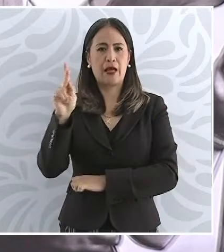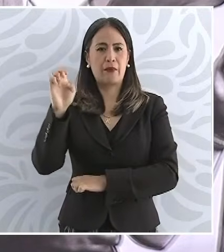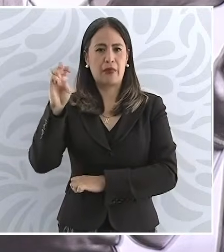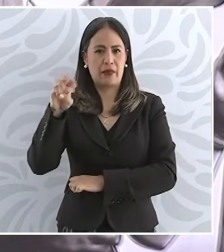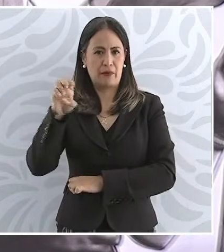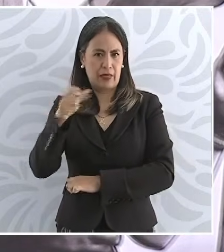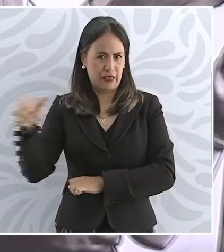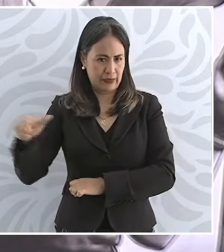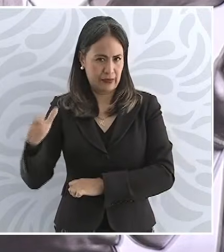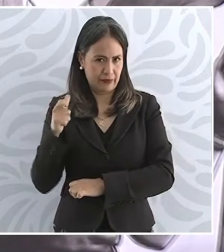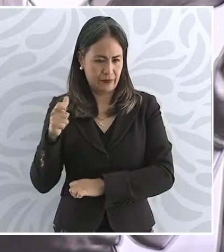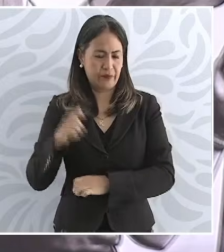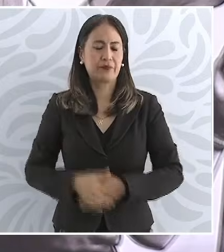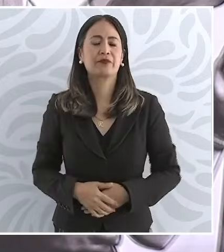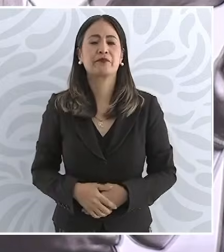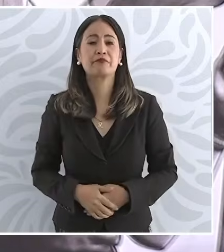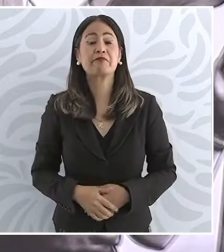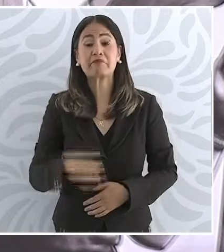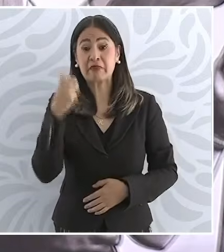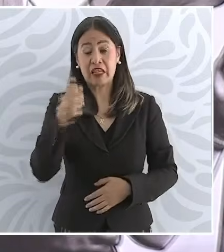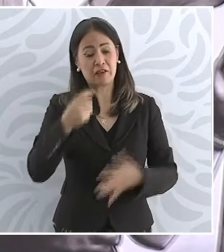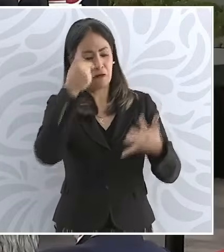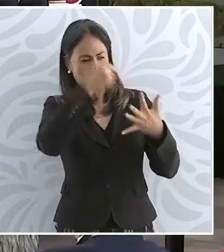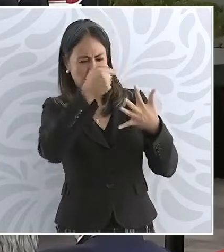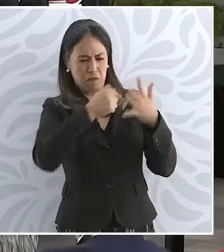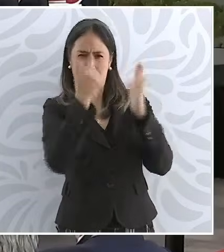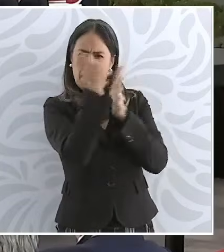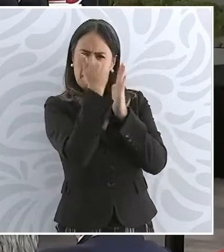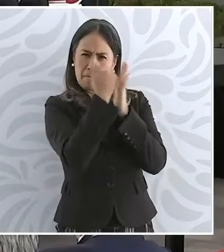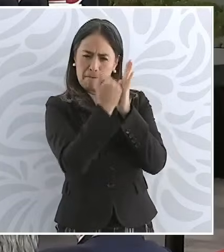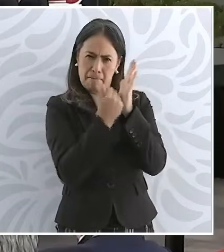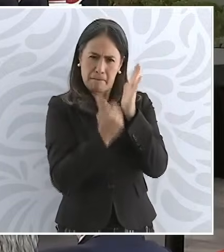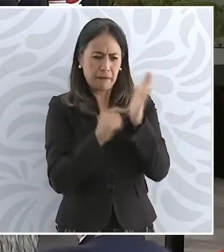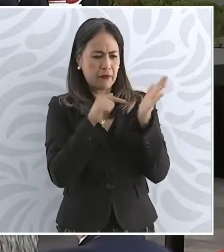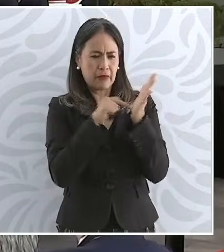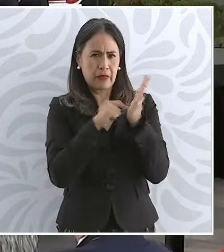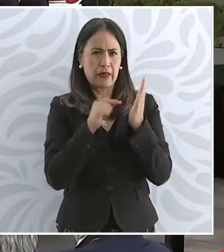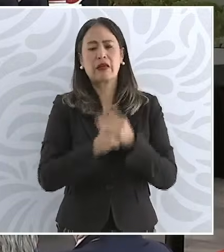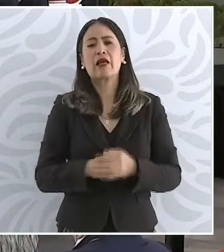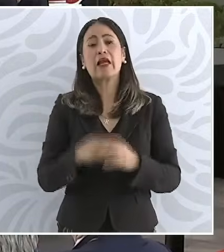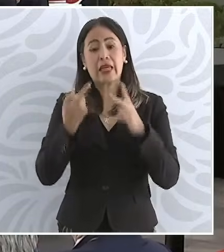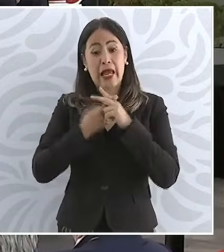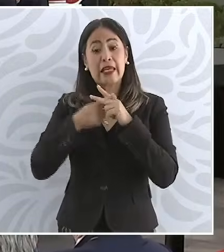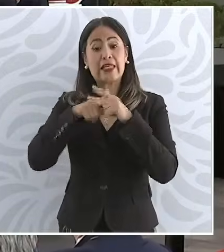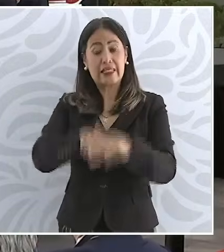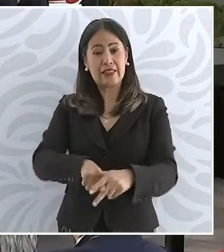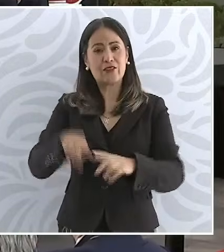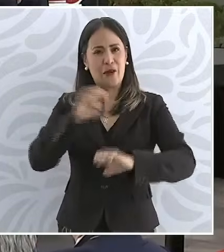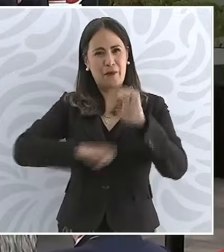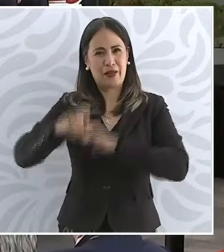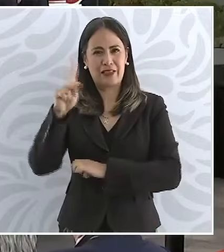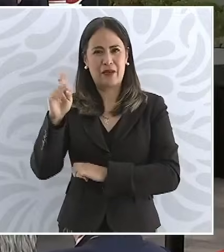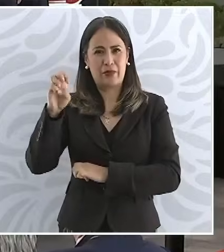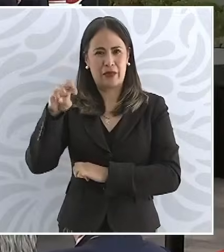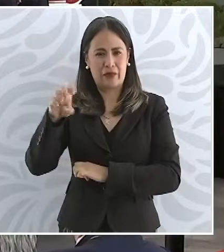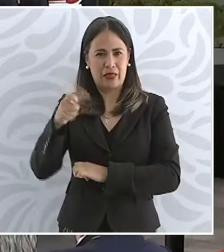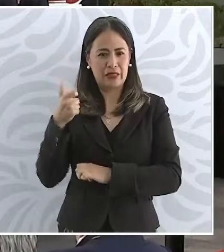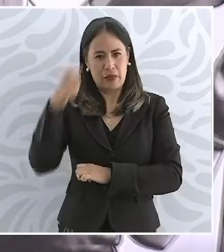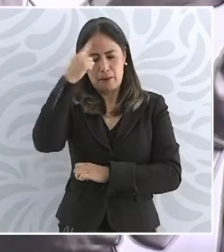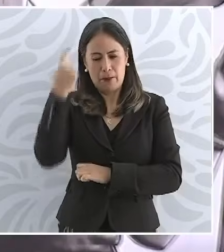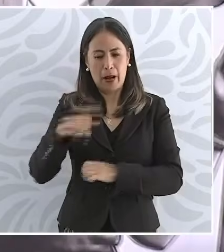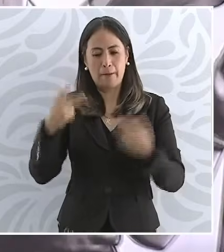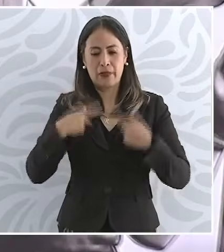poner en práctica esos principios básicos nació Pemex al servicio de la patria con el tiempo la